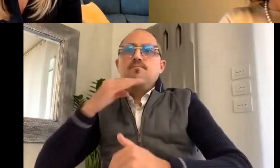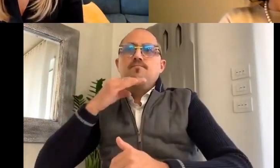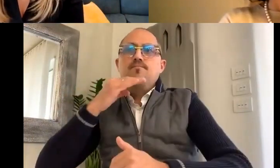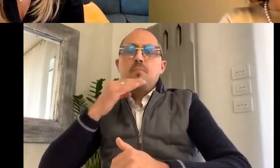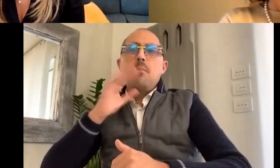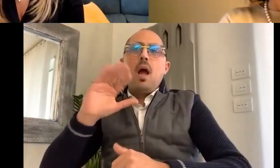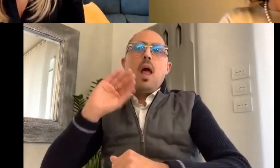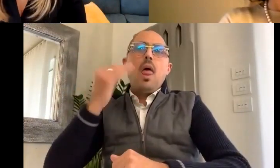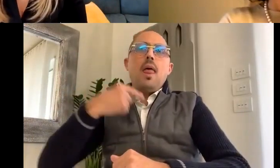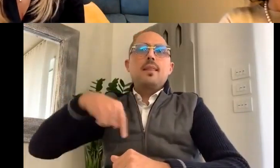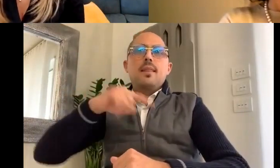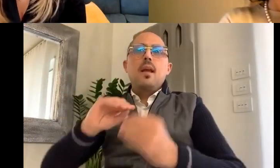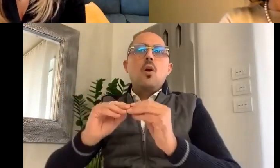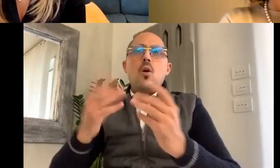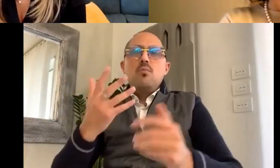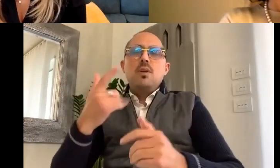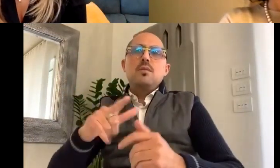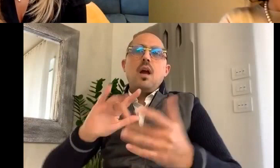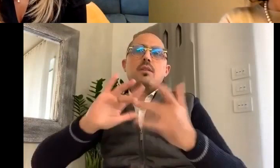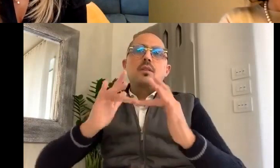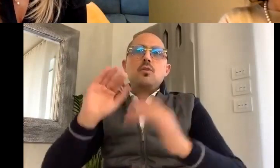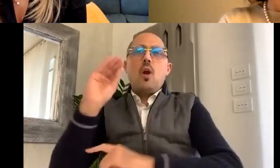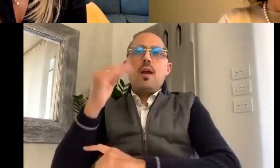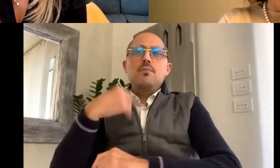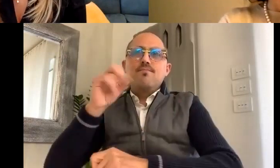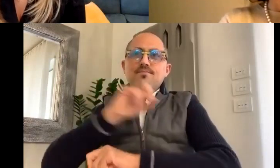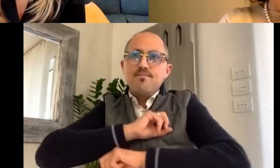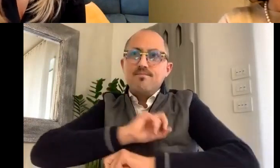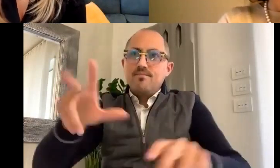siamo noi a chiedere, a richiedere che finalmente un piccolo